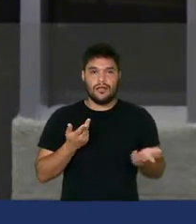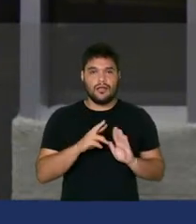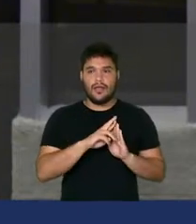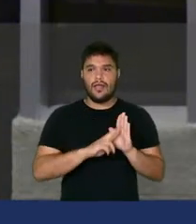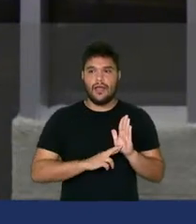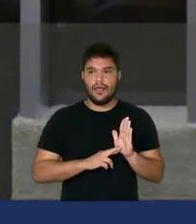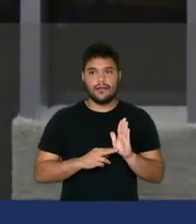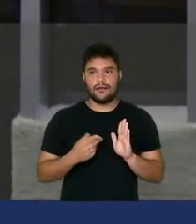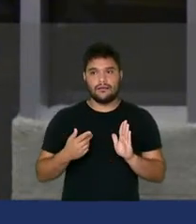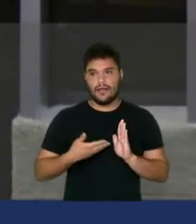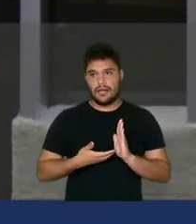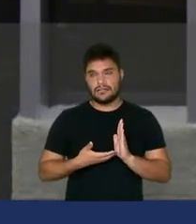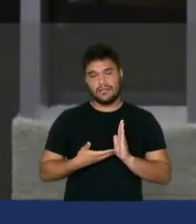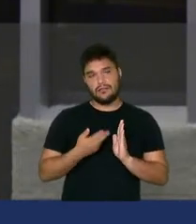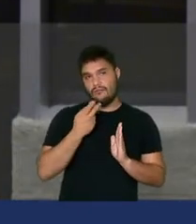OFERECER NENHUM REGIMENTO PERMITE OFERECER, PARECER